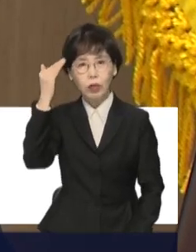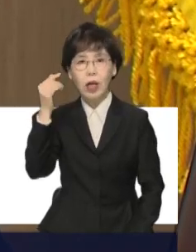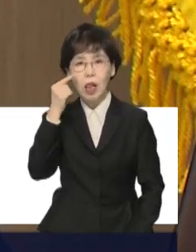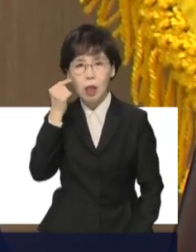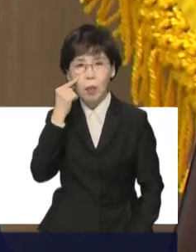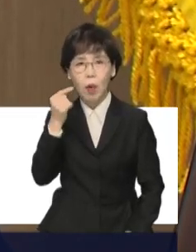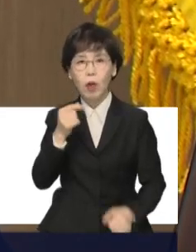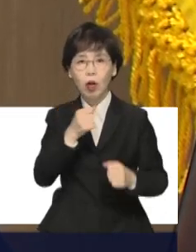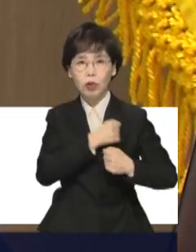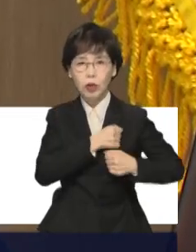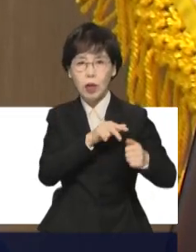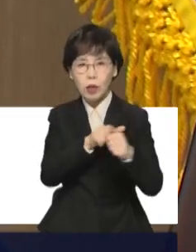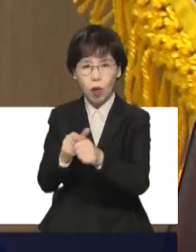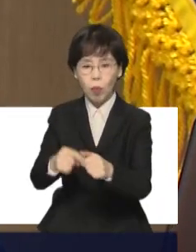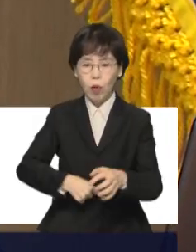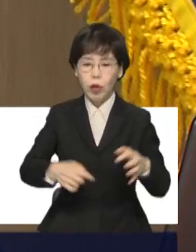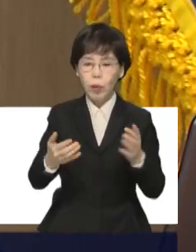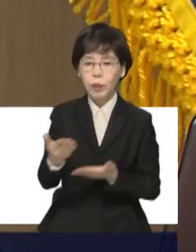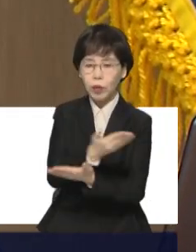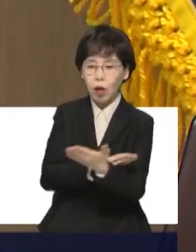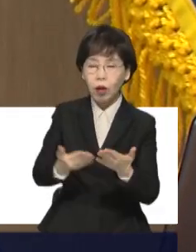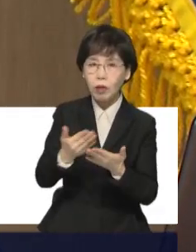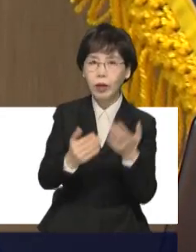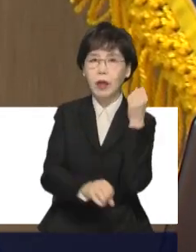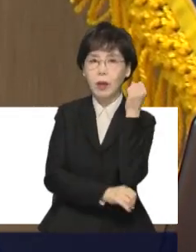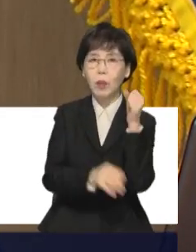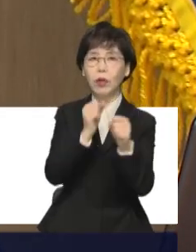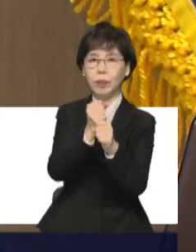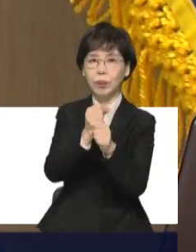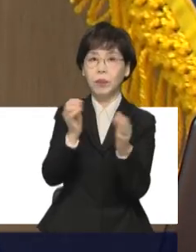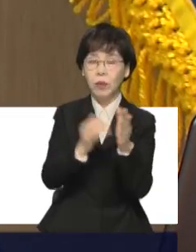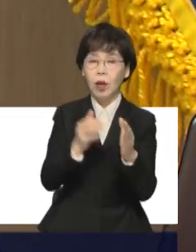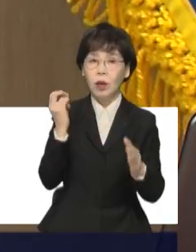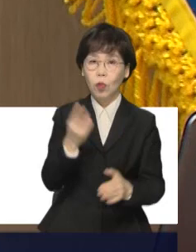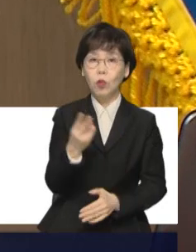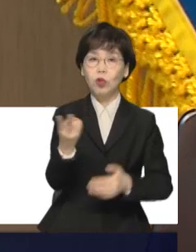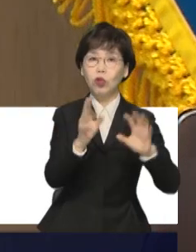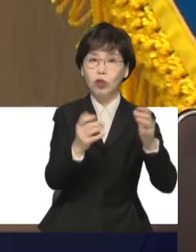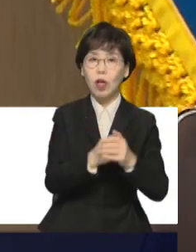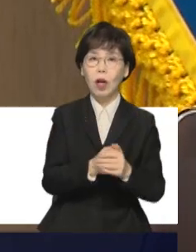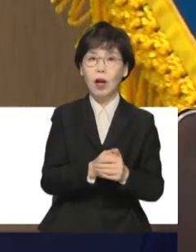마련했습니다. 또한 양국의 인태 전략, 즉 한국의 자유,